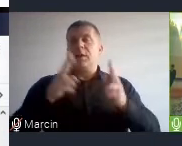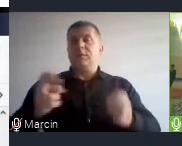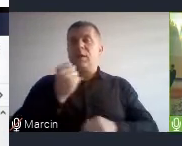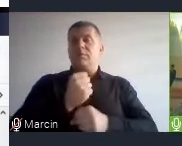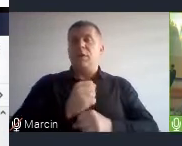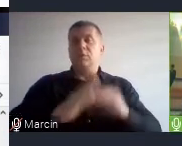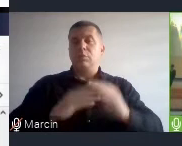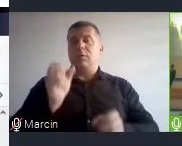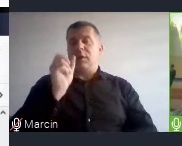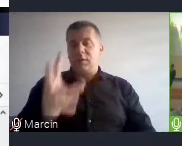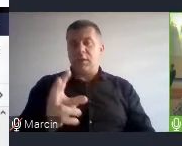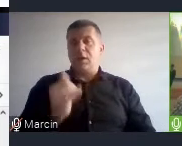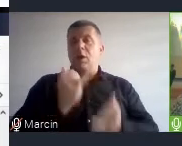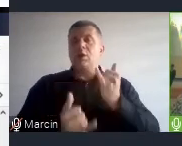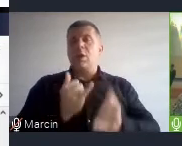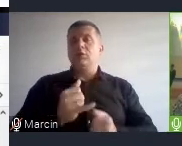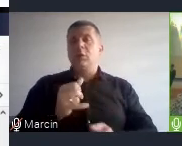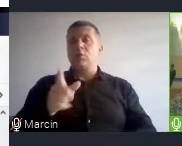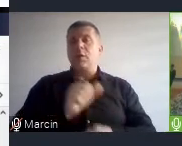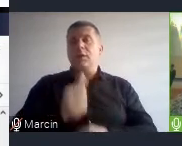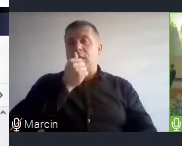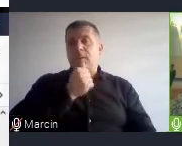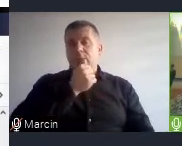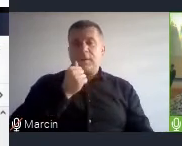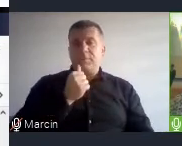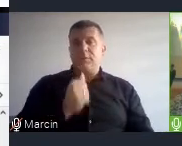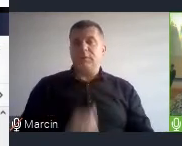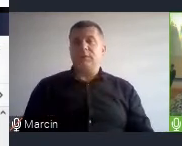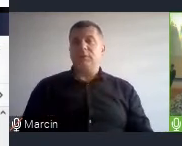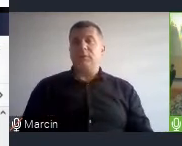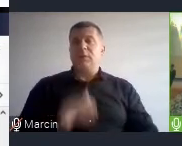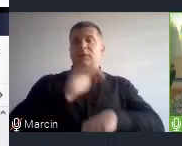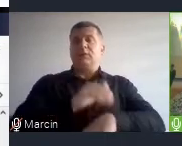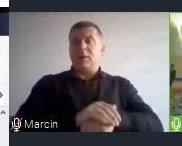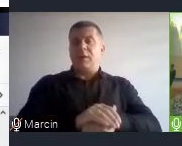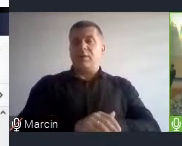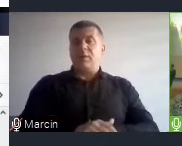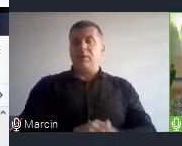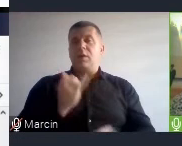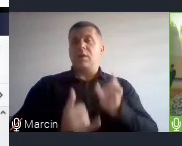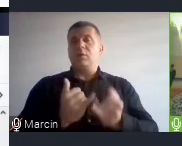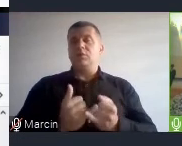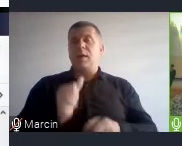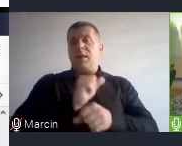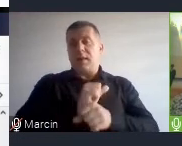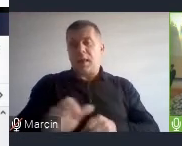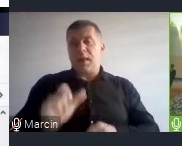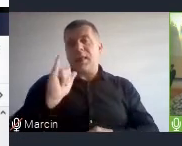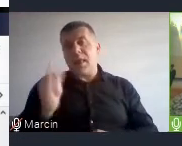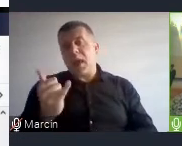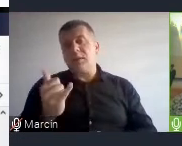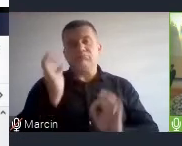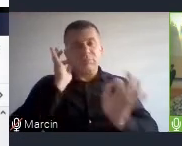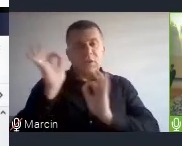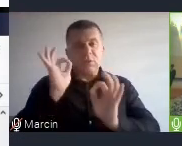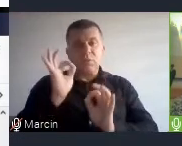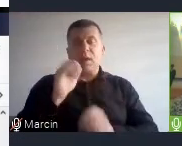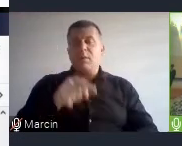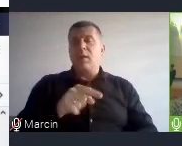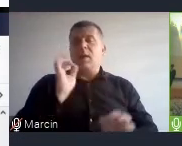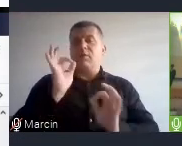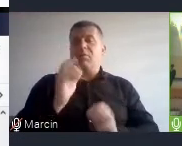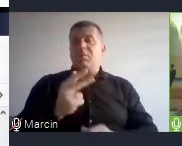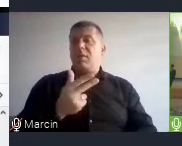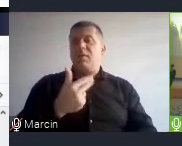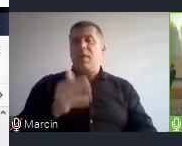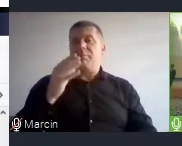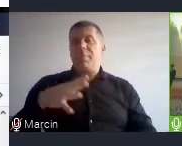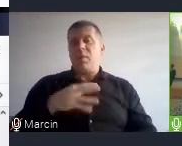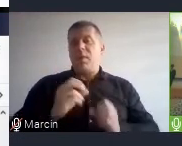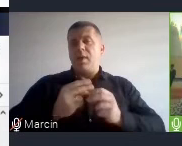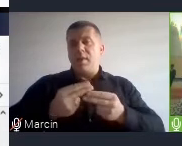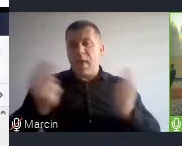Tak. Jeśli stanowi to tajemnicę zamawiającego, jeżeli są jakieś przesłanki, żeby te informacje nie były jawne,